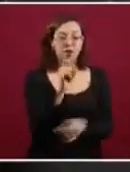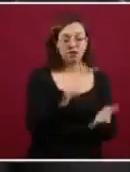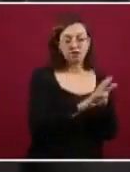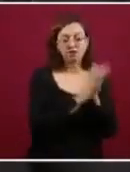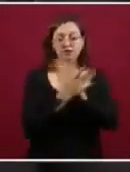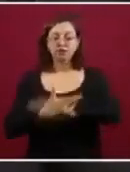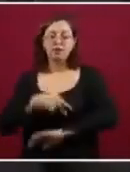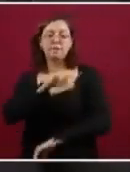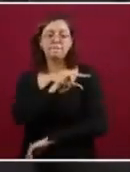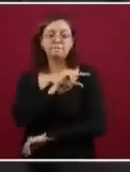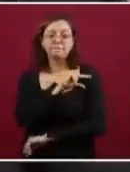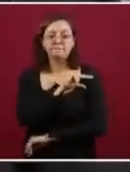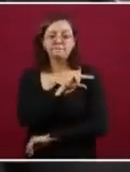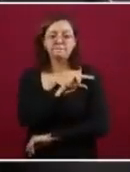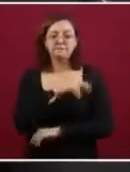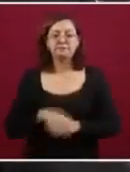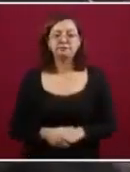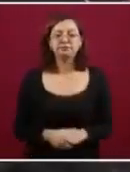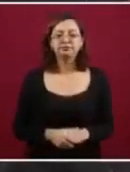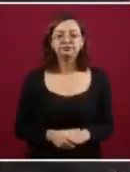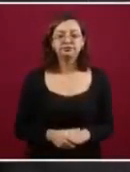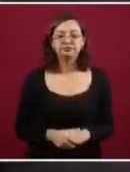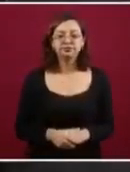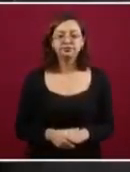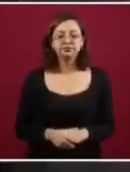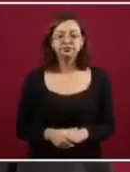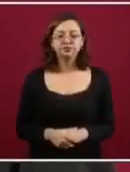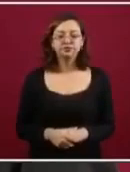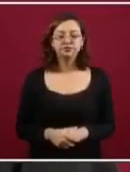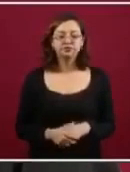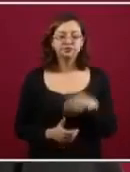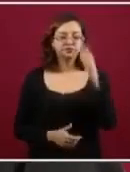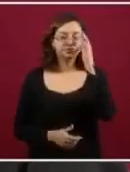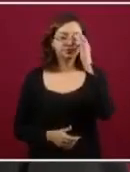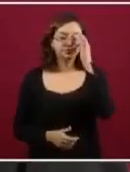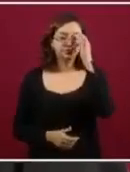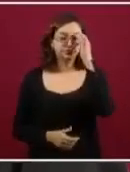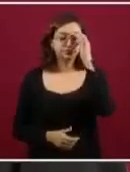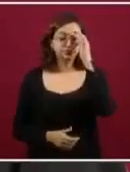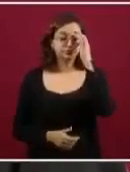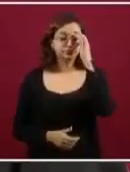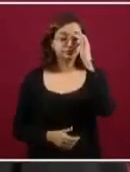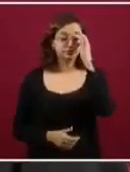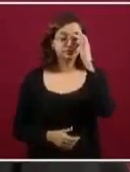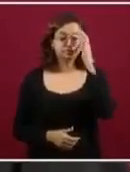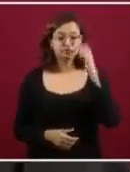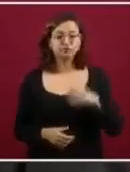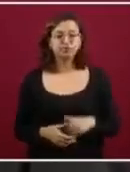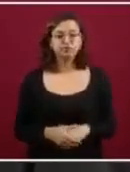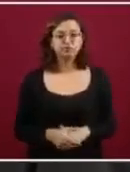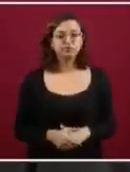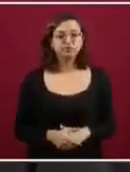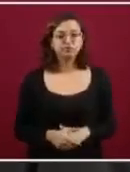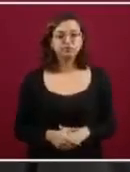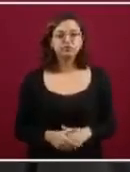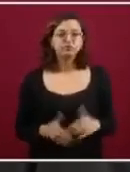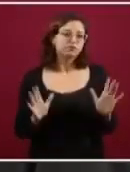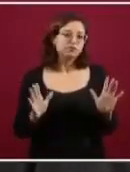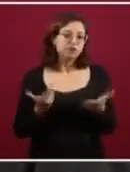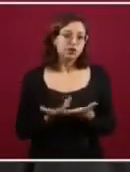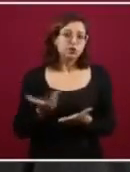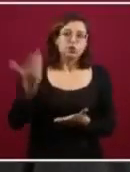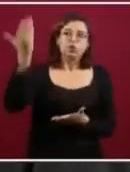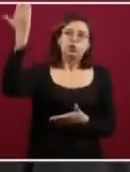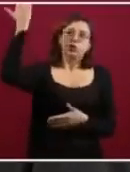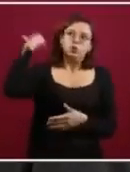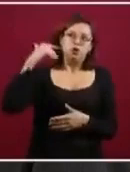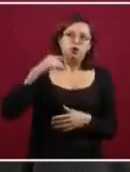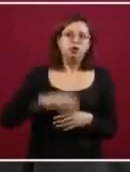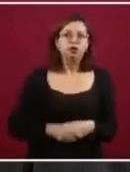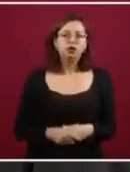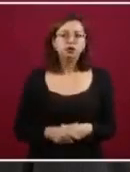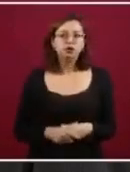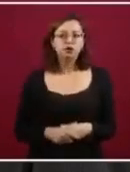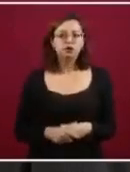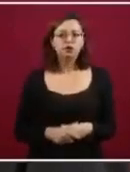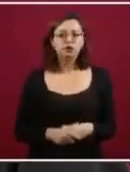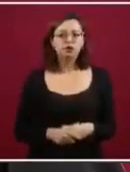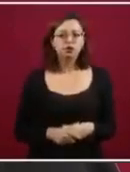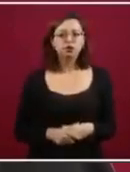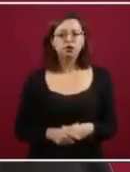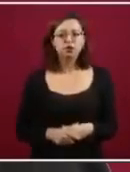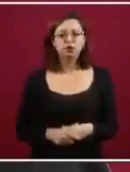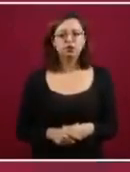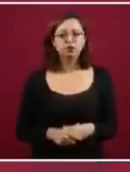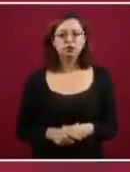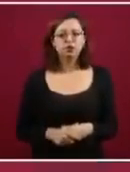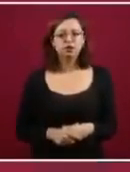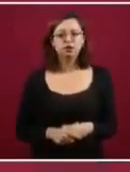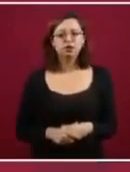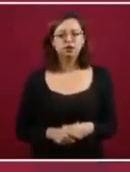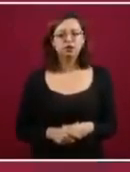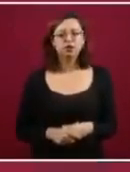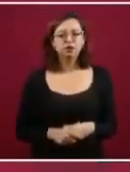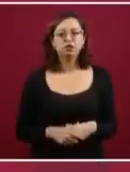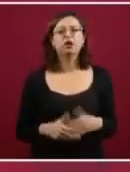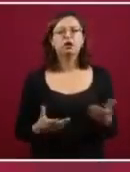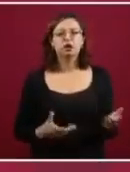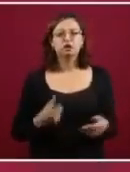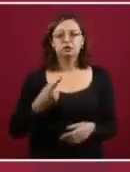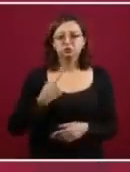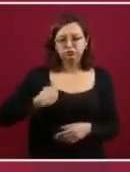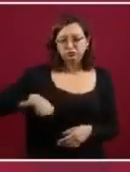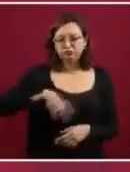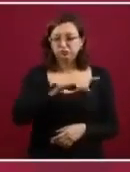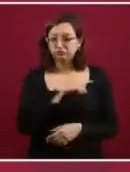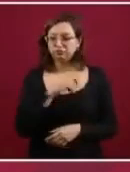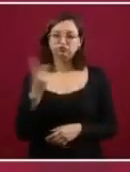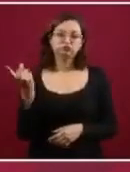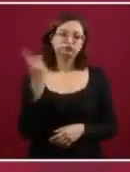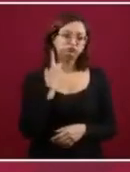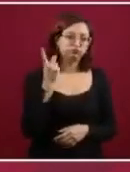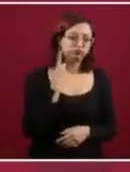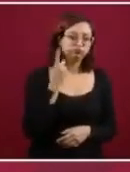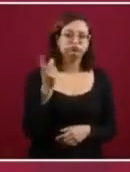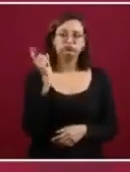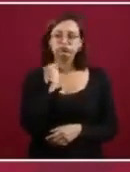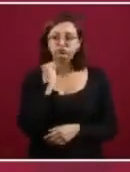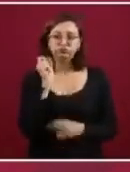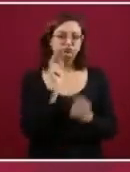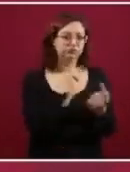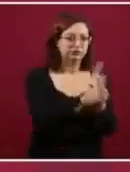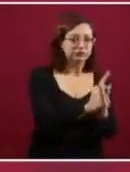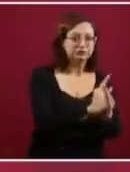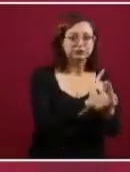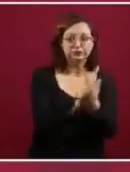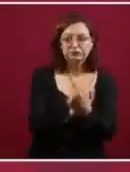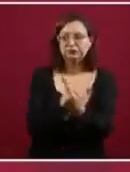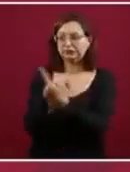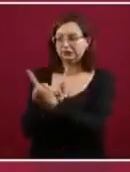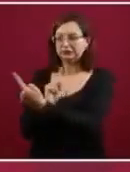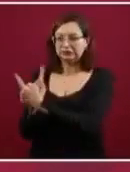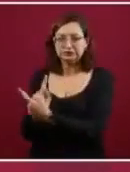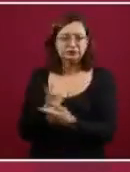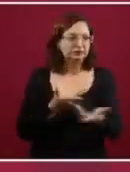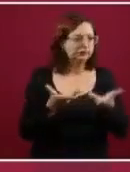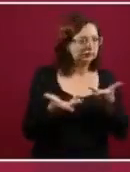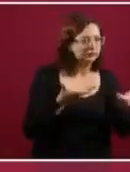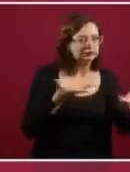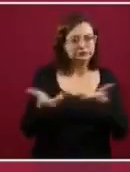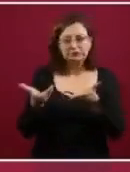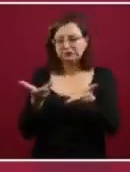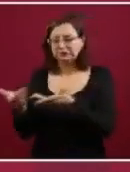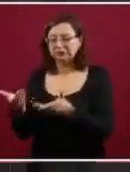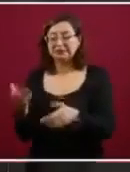Y en ese entonces hablamos con legisladores nuestros, estábamos en vísperas de unas